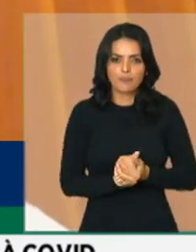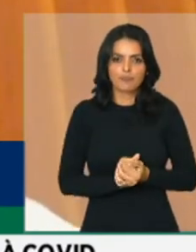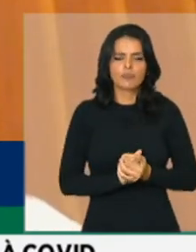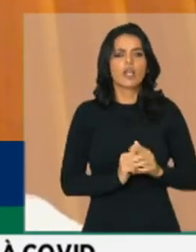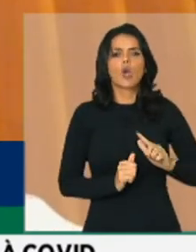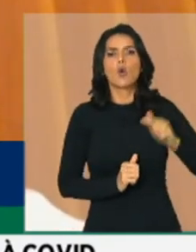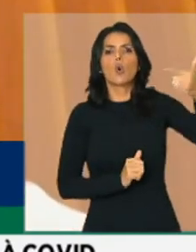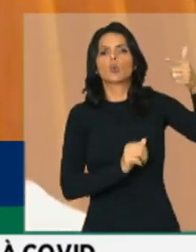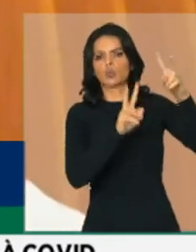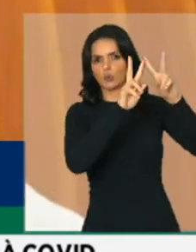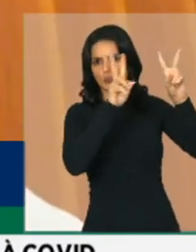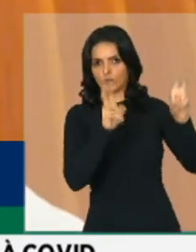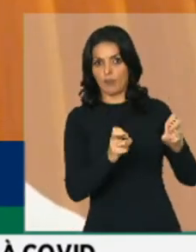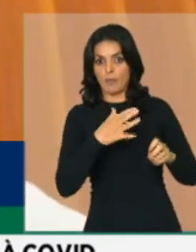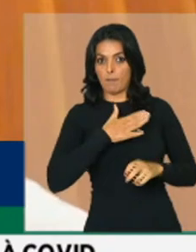FEDERAL NÃO QUIS INVESTIGAR OS DESMANDOS... E OS CRIMES